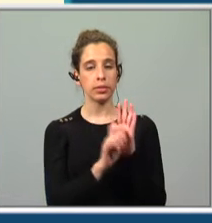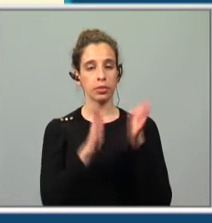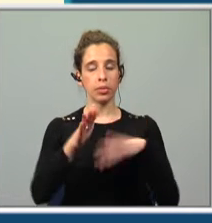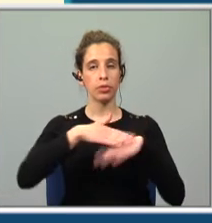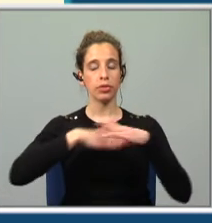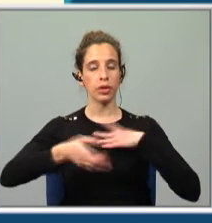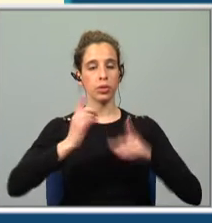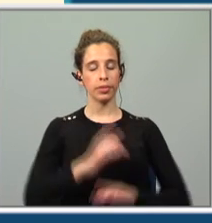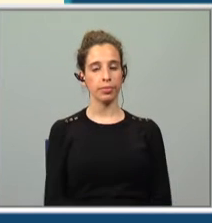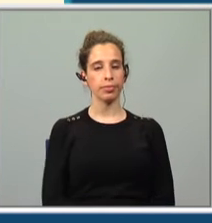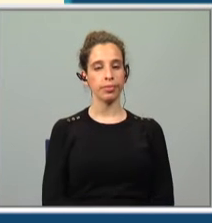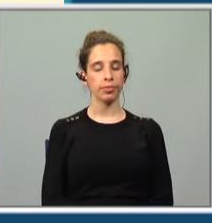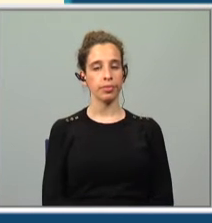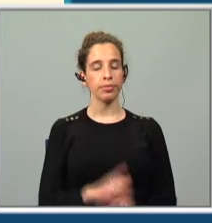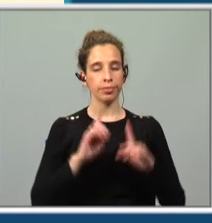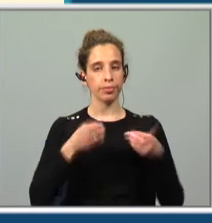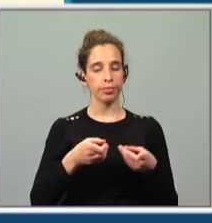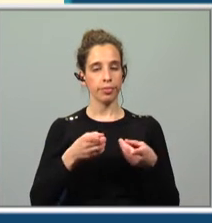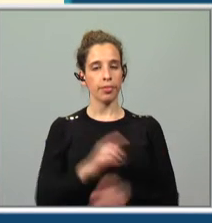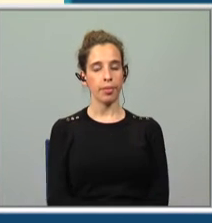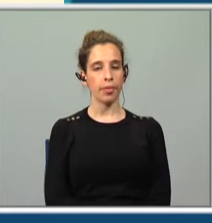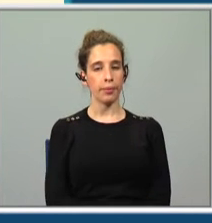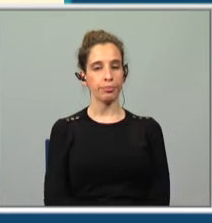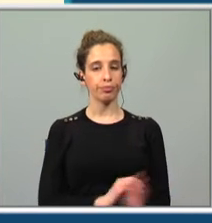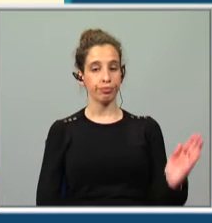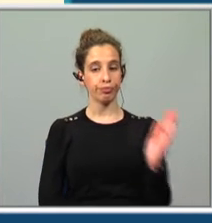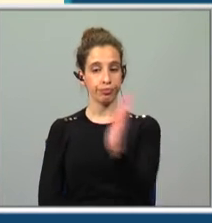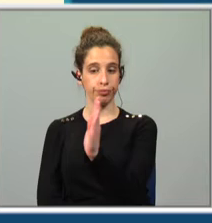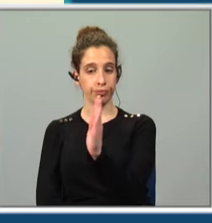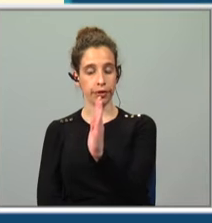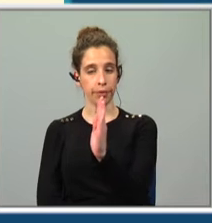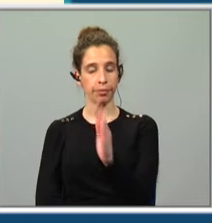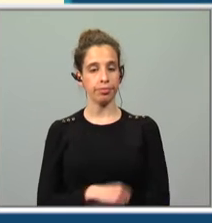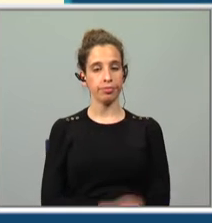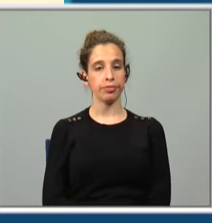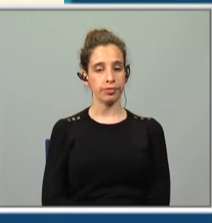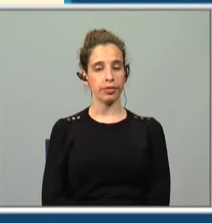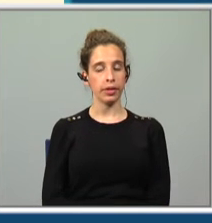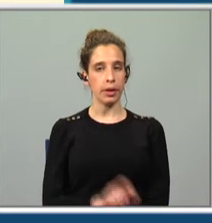fazer o que temos que iniciar com parágrafos muito bem e todos os 做我們必須開始的事情段落非常好